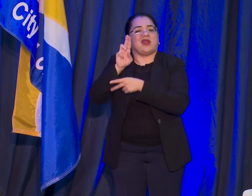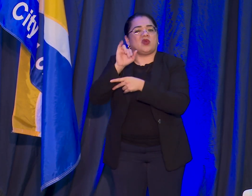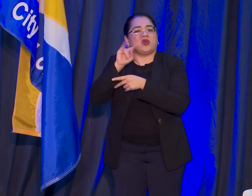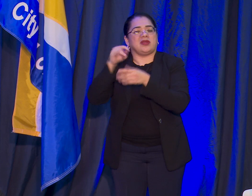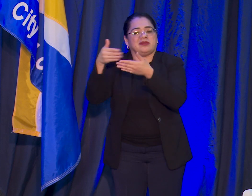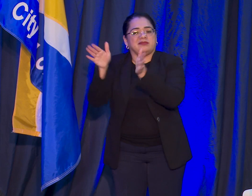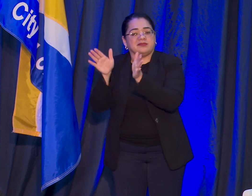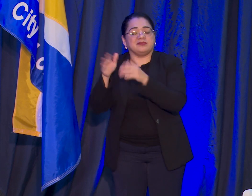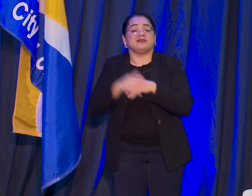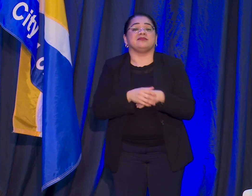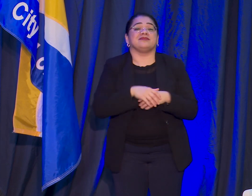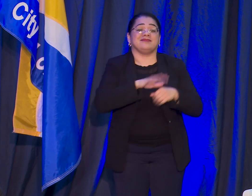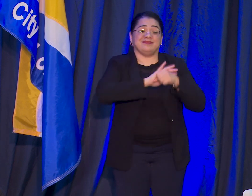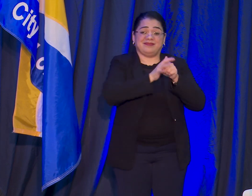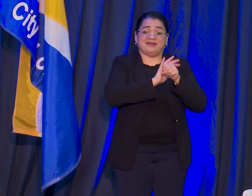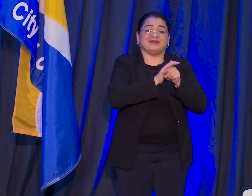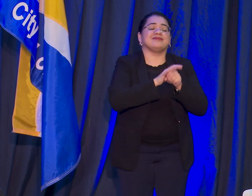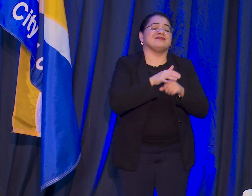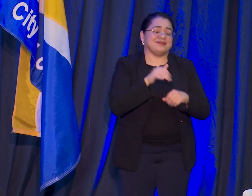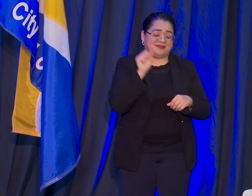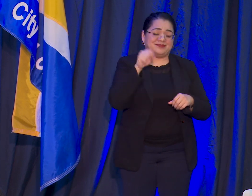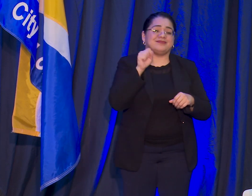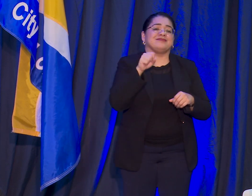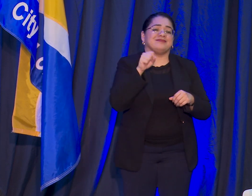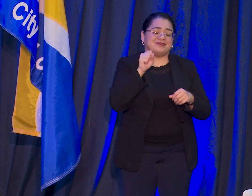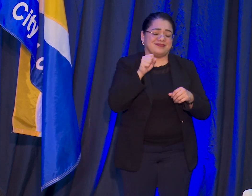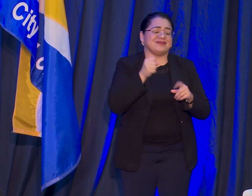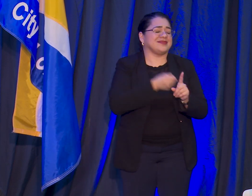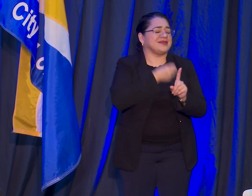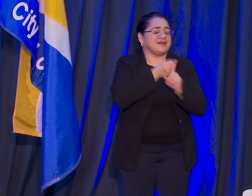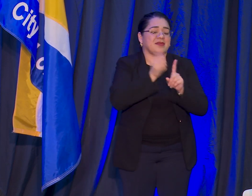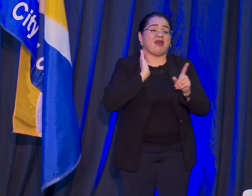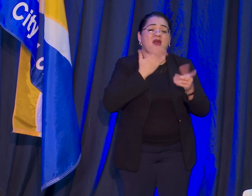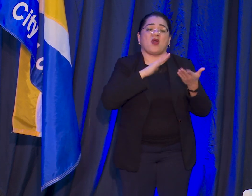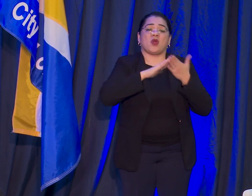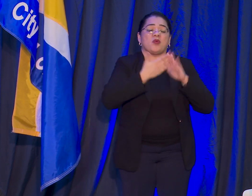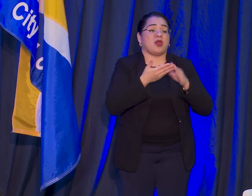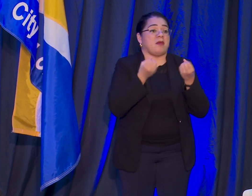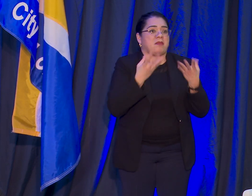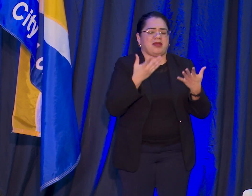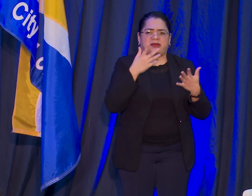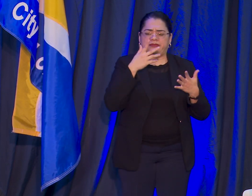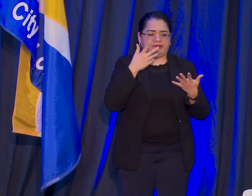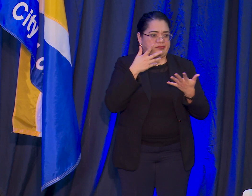horas y / qdc a lazy NOS ah comunidade porque es nuevo oh lo tanto es less